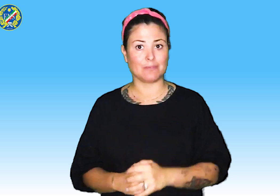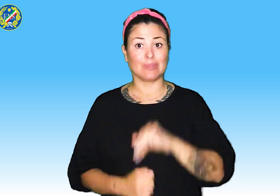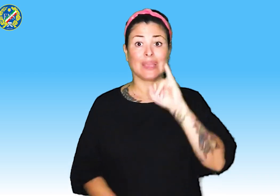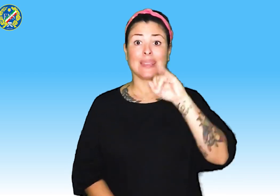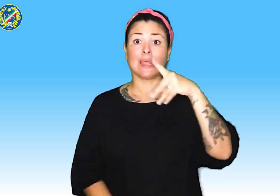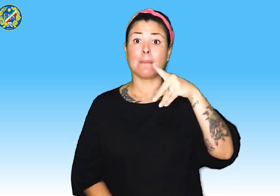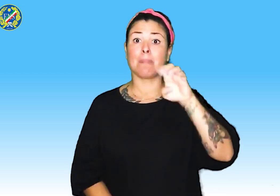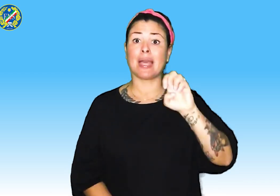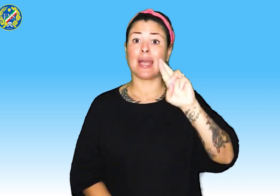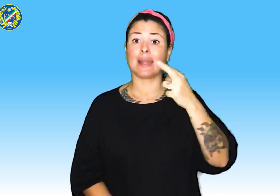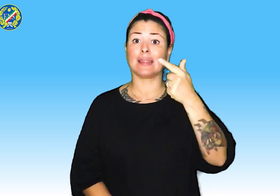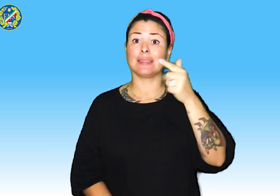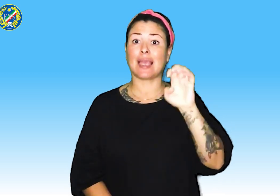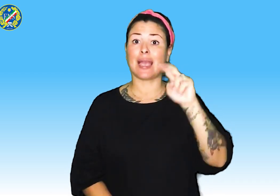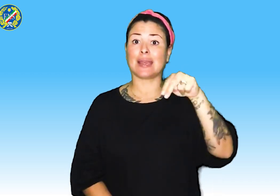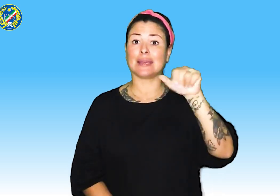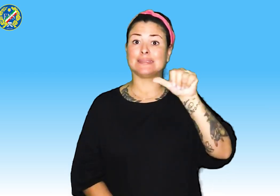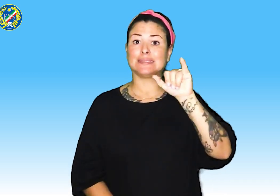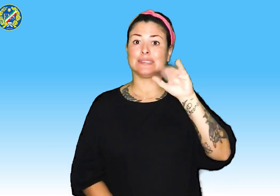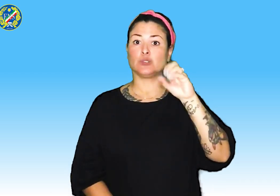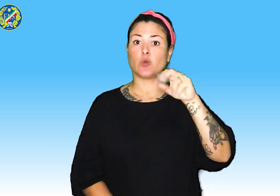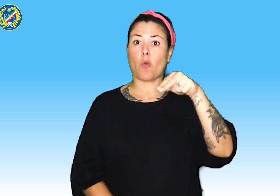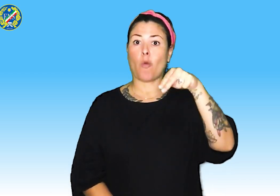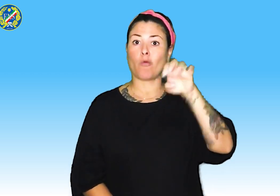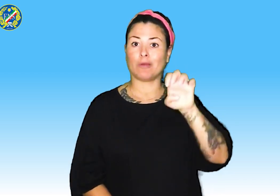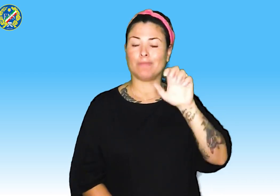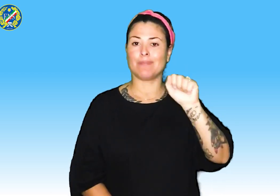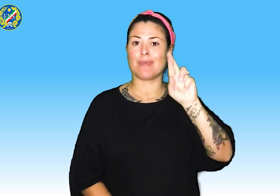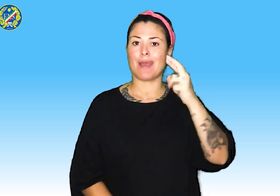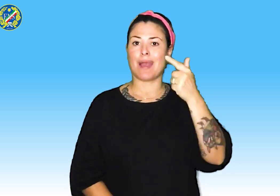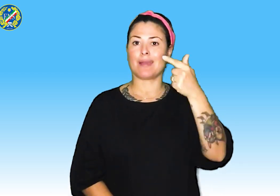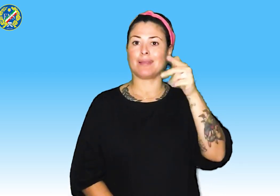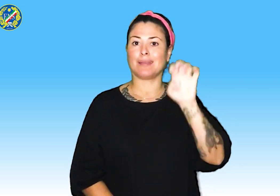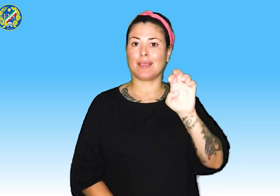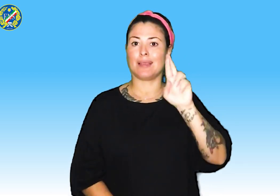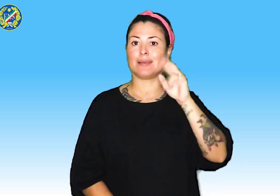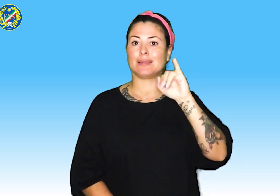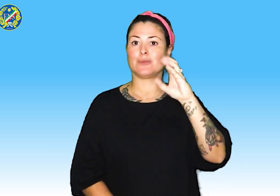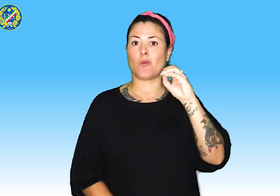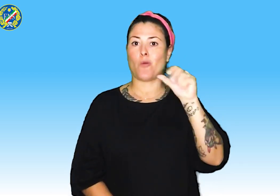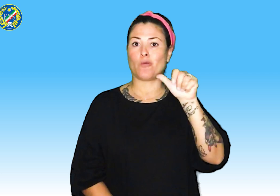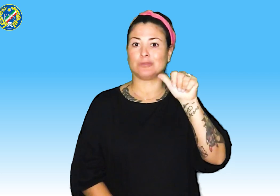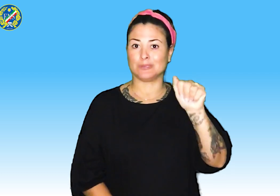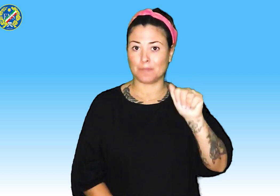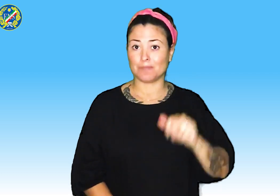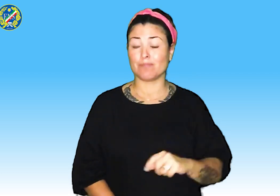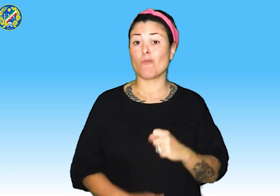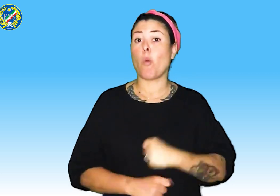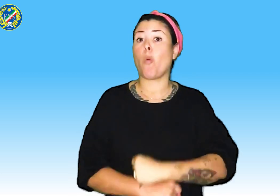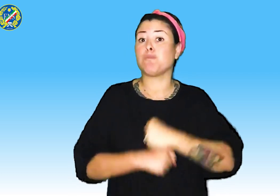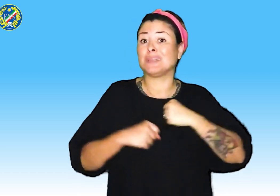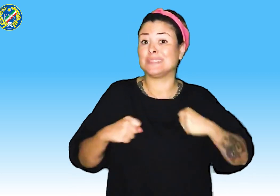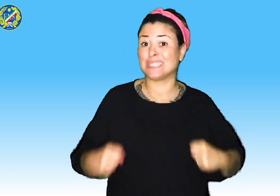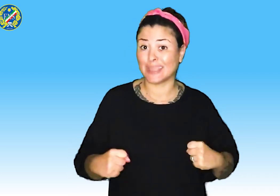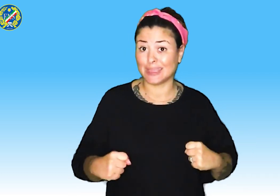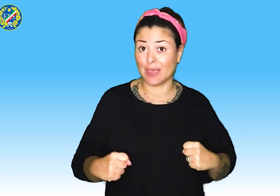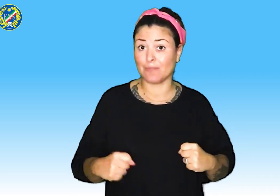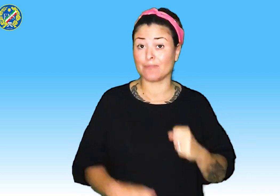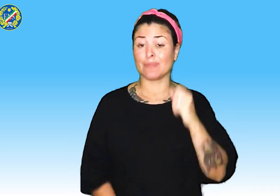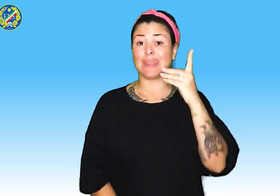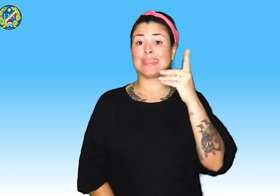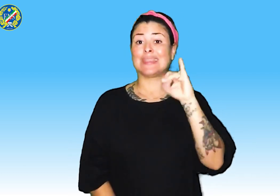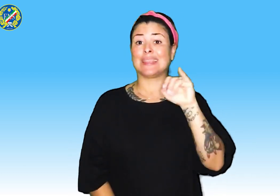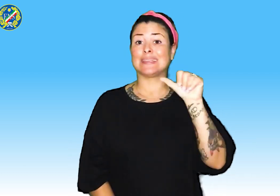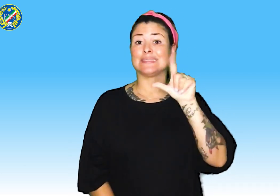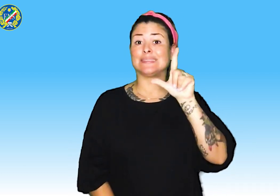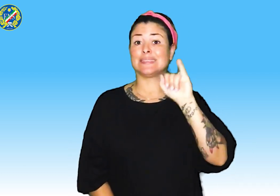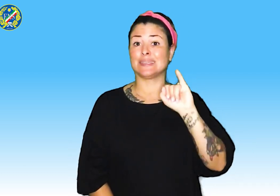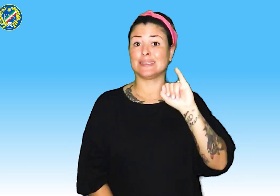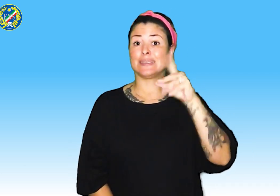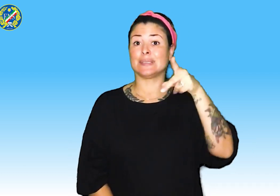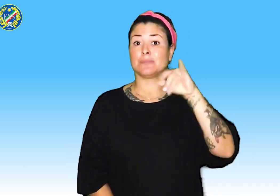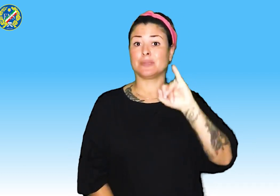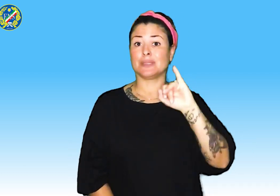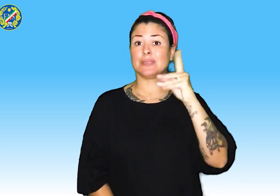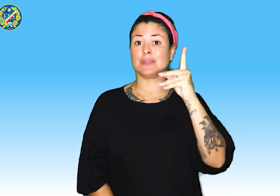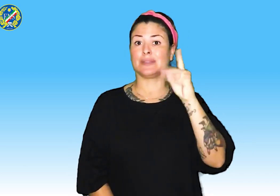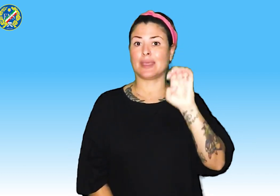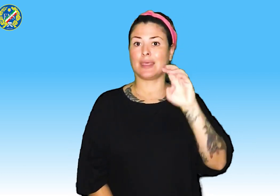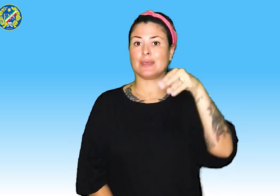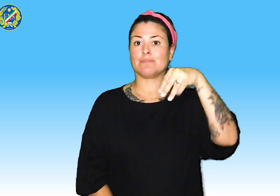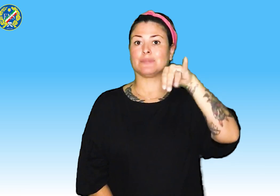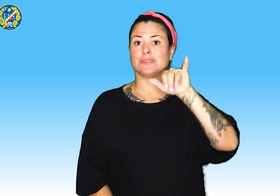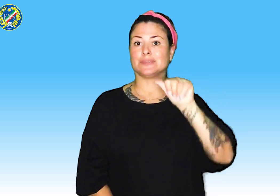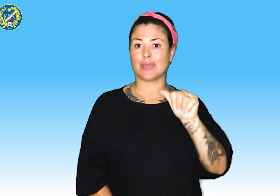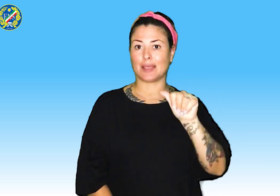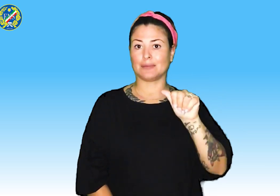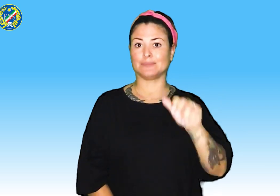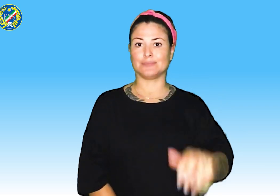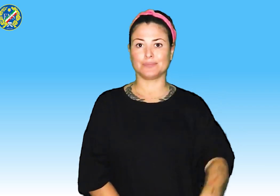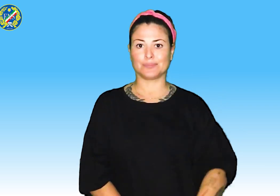ipertensione arteriosa, obesità e dislipidemia.